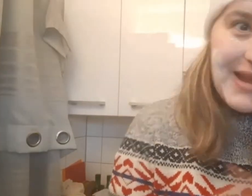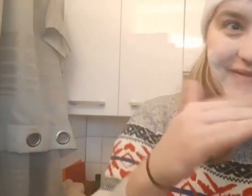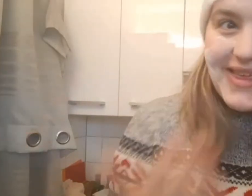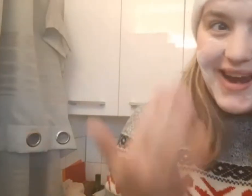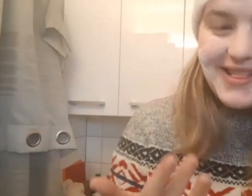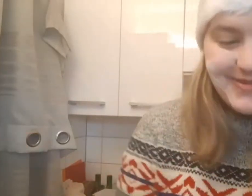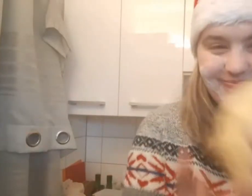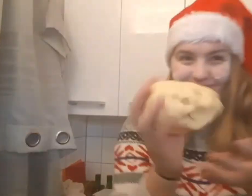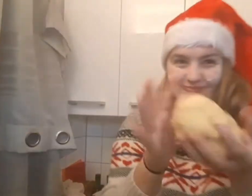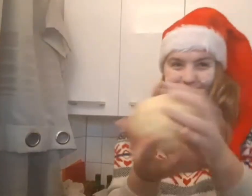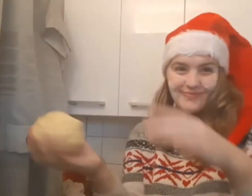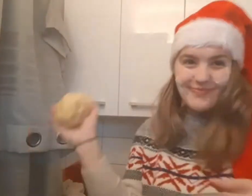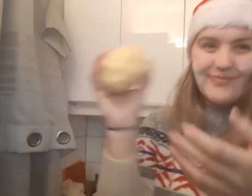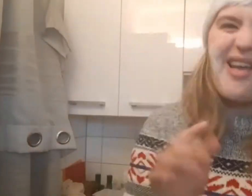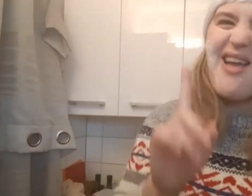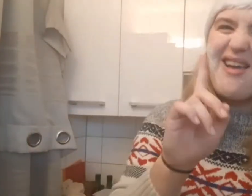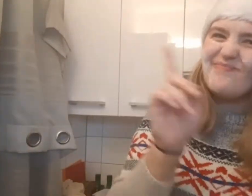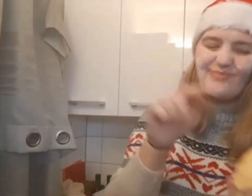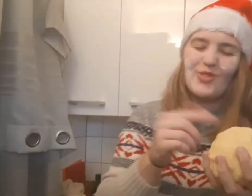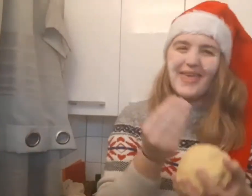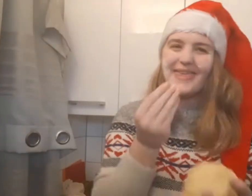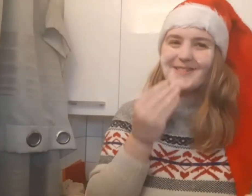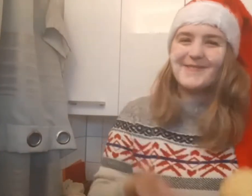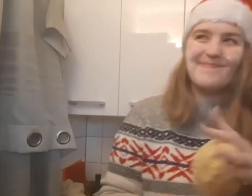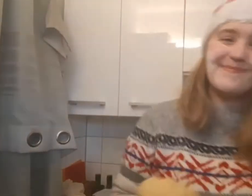A se gremo kepat? Ne, to je za jesti.